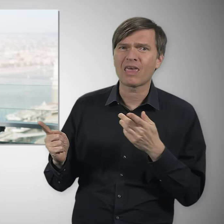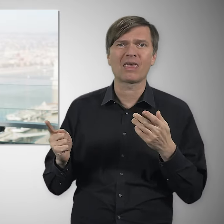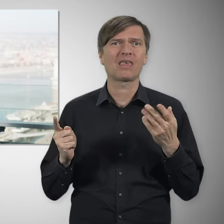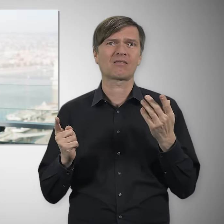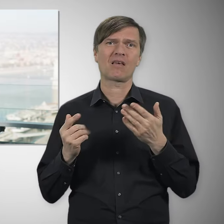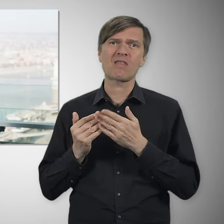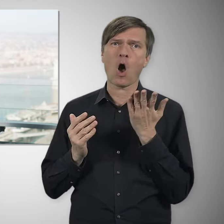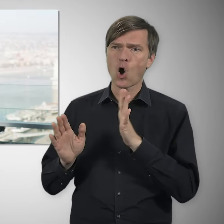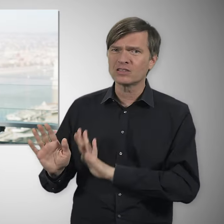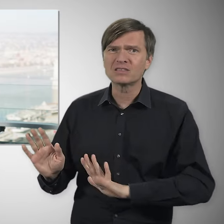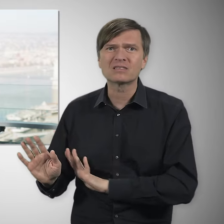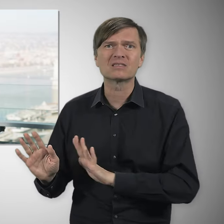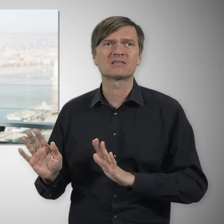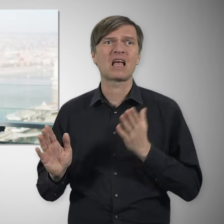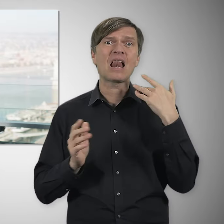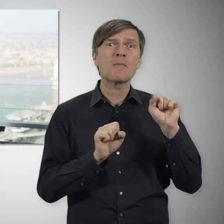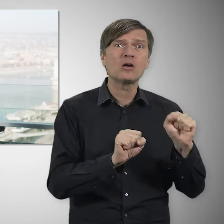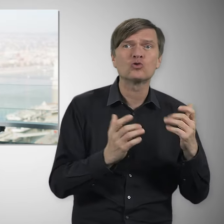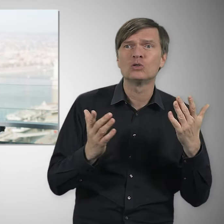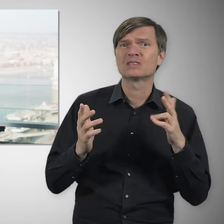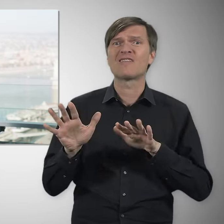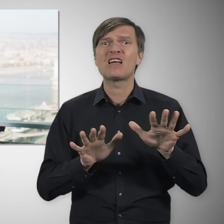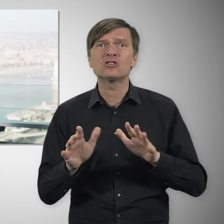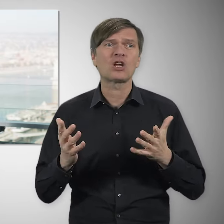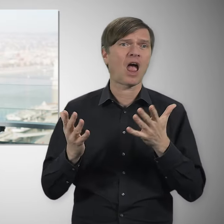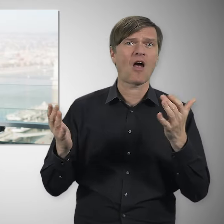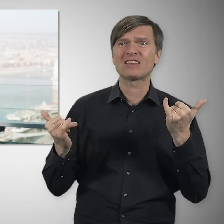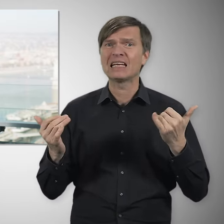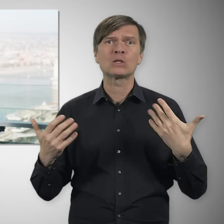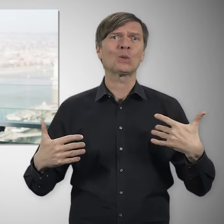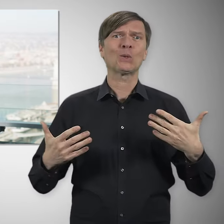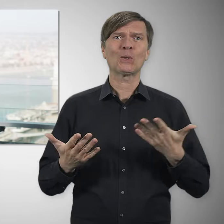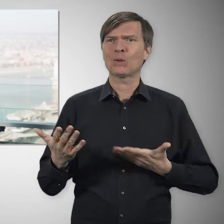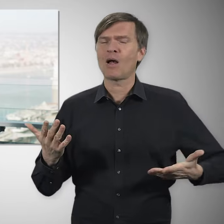ob in der Ukraine oder im Nahen Osten, ob in Sachen Klimaschutz oder Wirtschaft – gerade